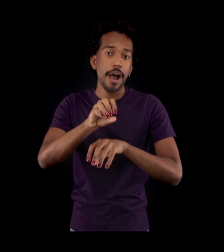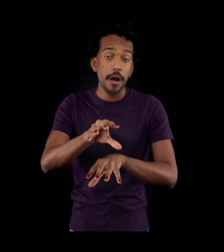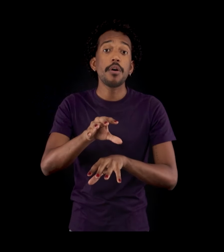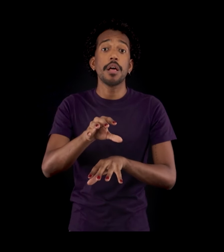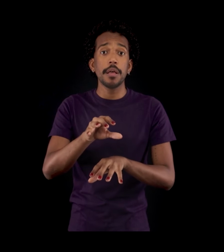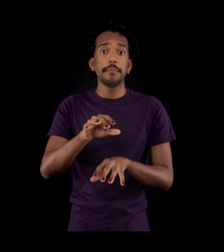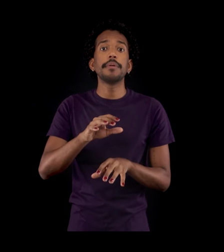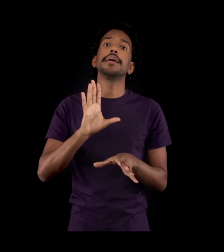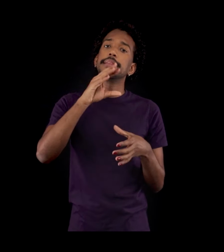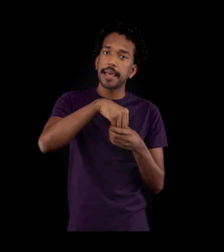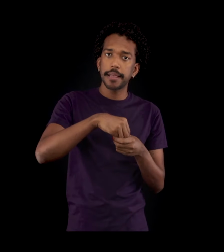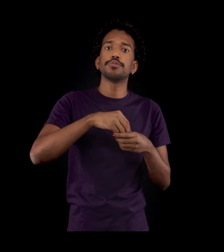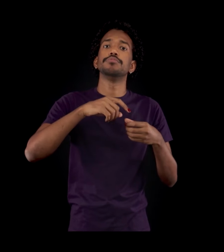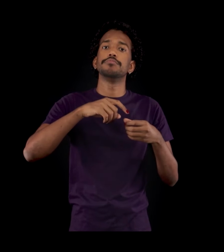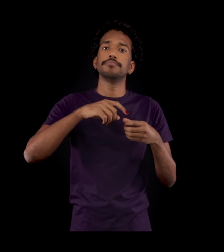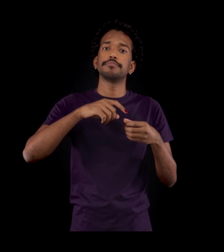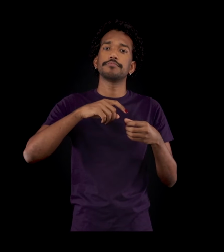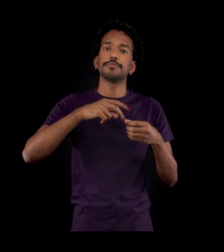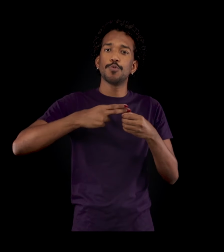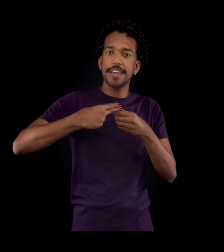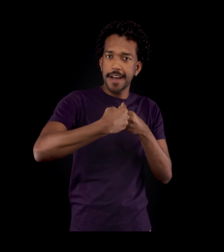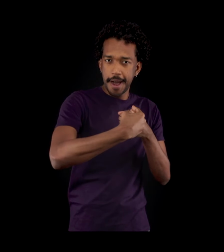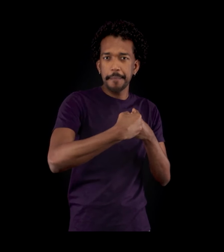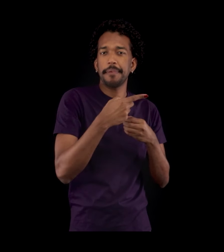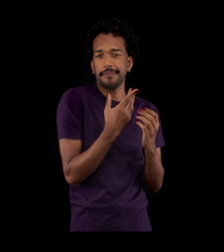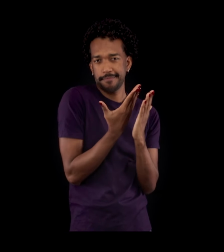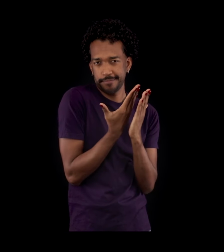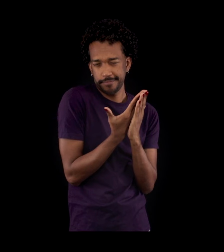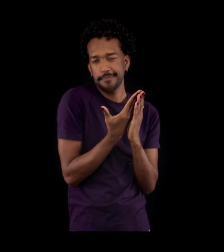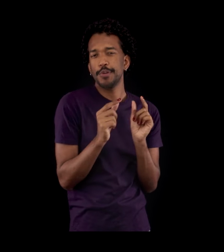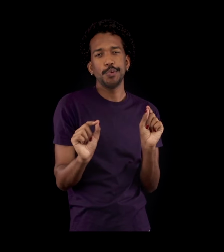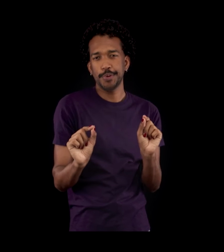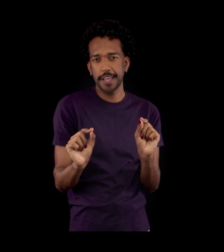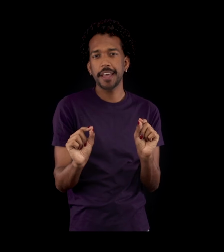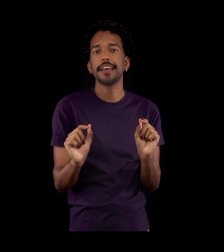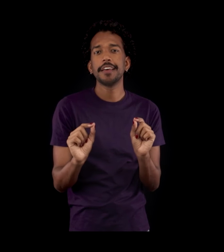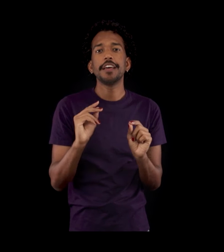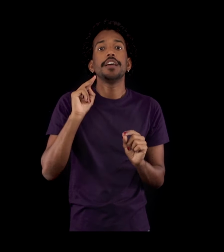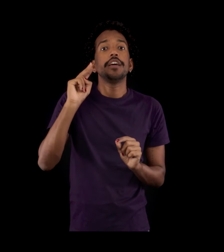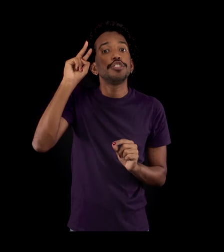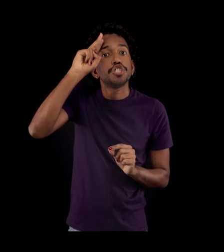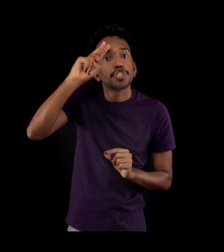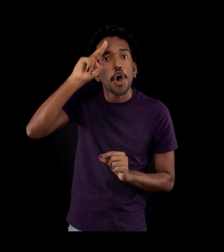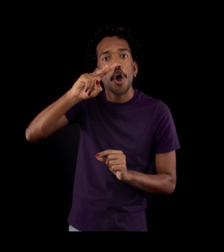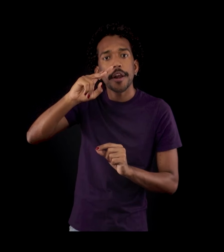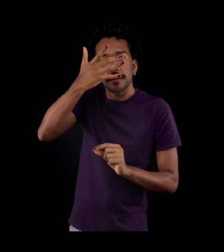e, uma vez na Unicamp, a gente estuda a história do indivíduo,